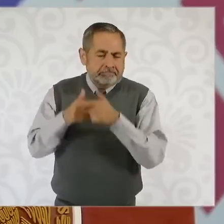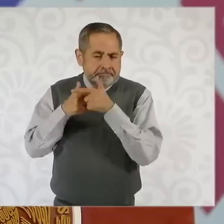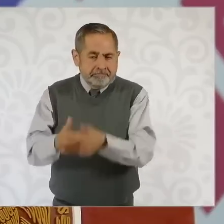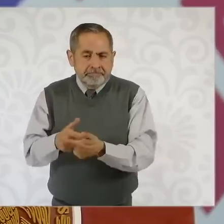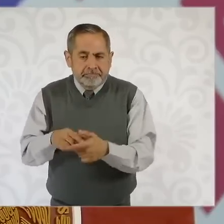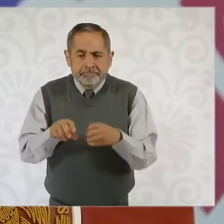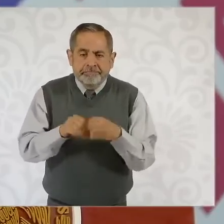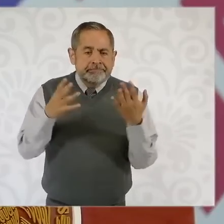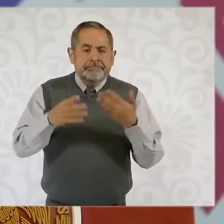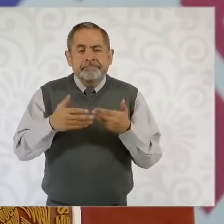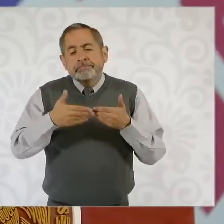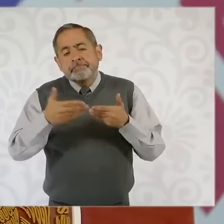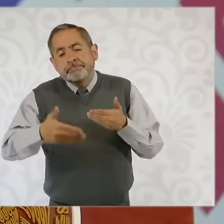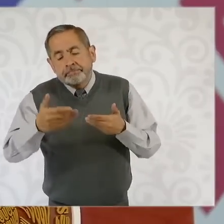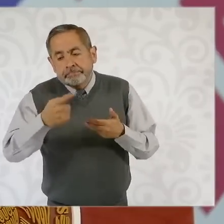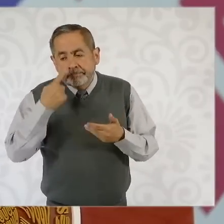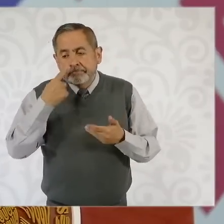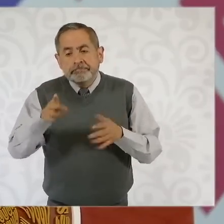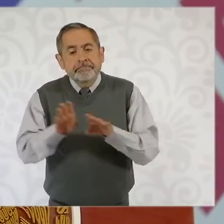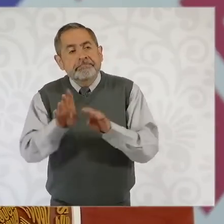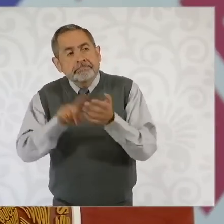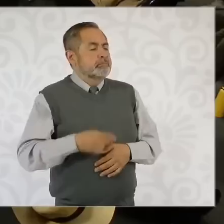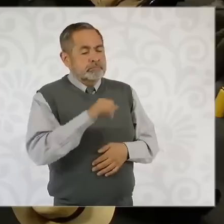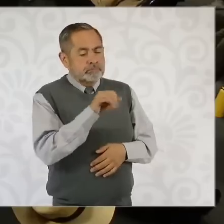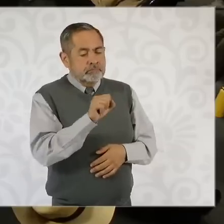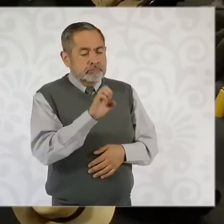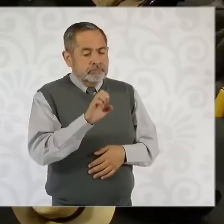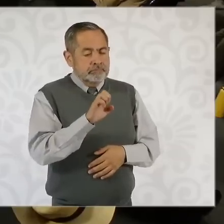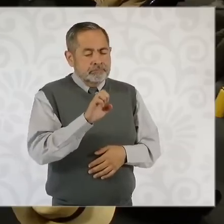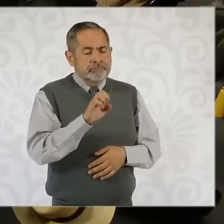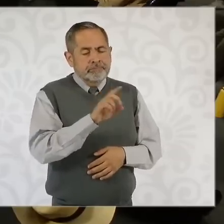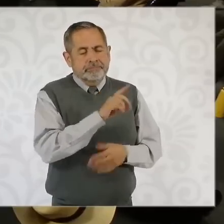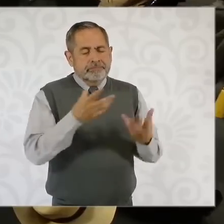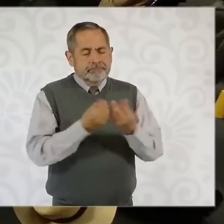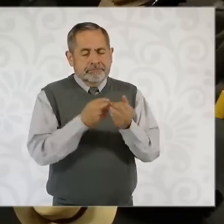tiempo Pues están esperando ver cómo se resuelve eh presidenta la semana pasada